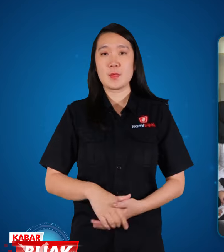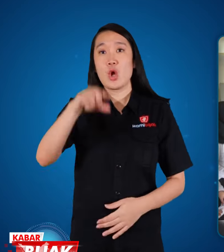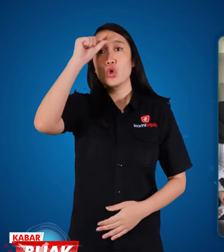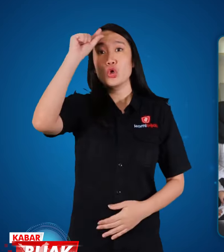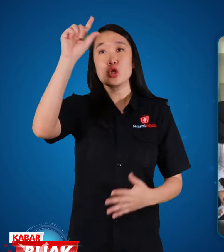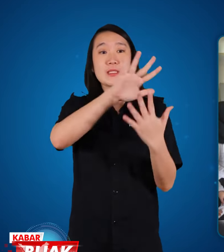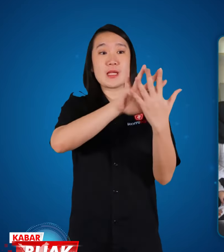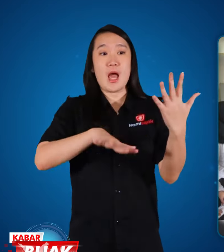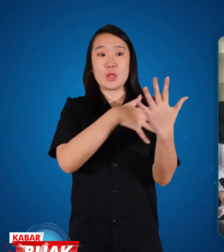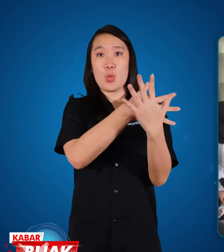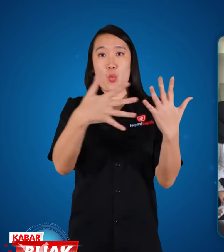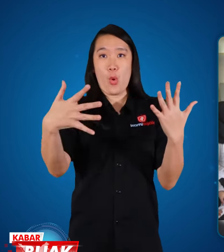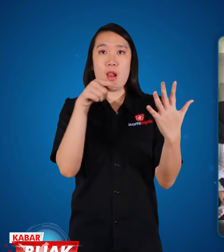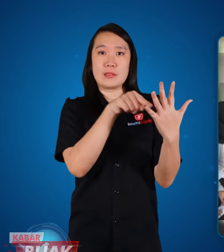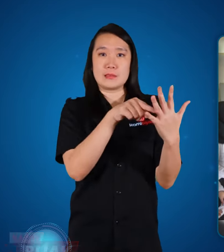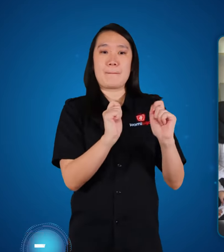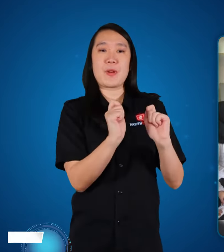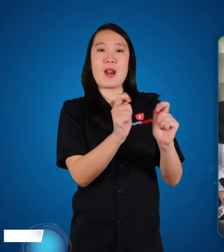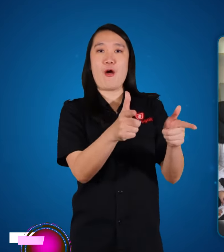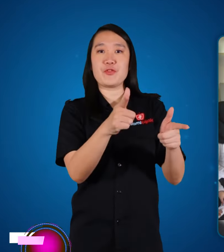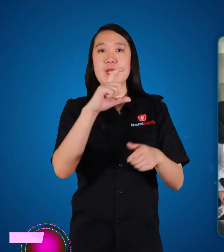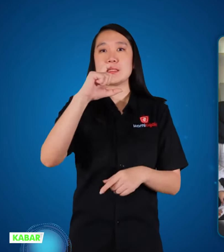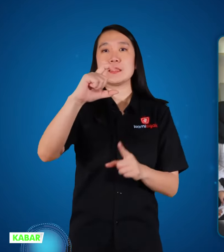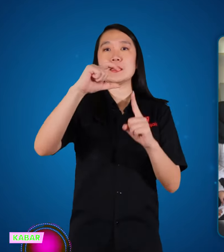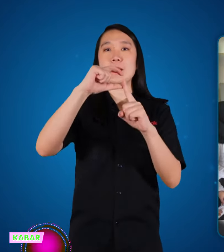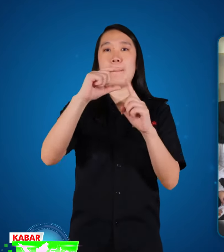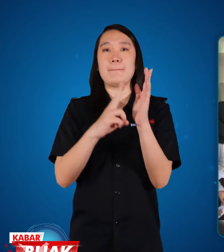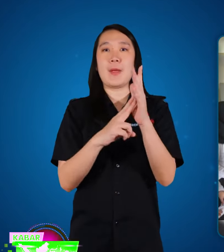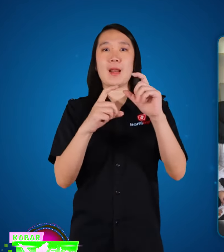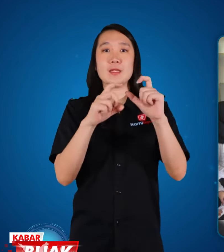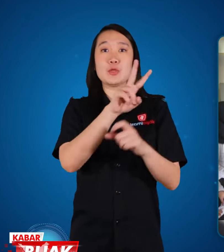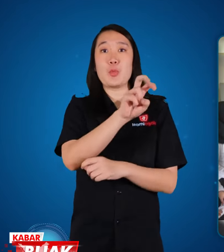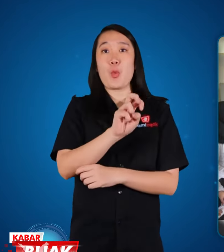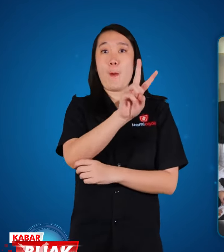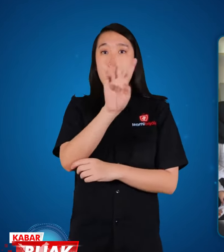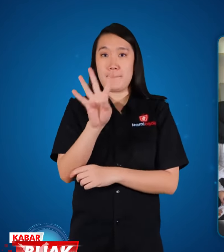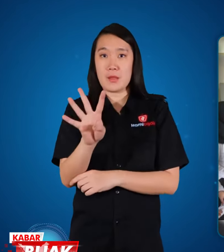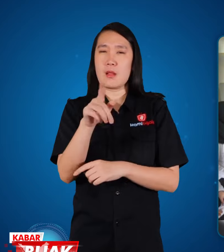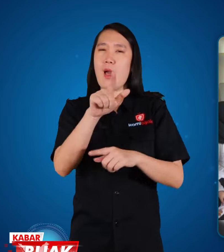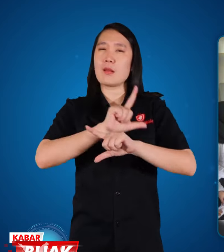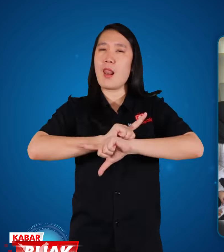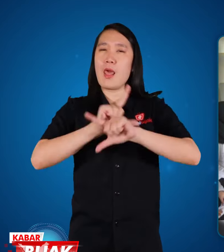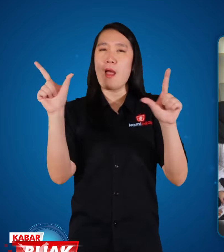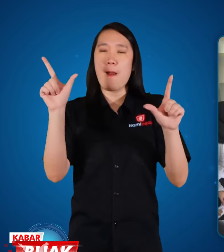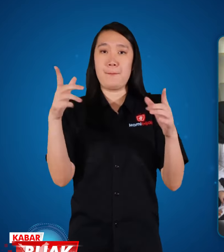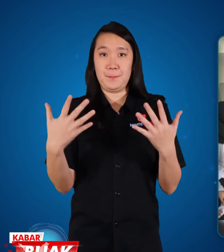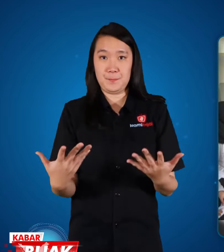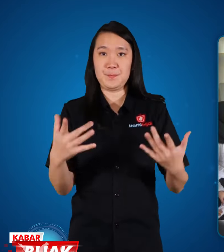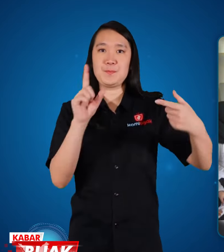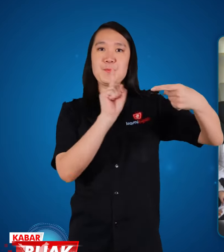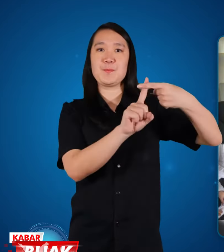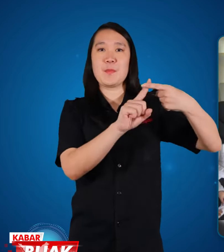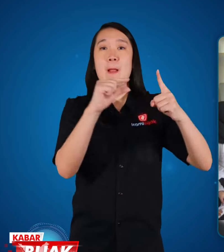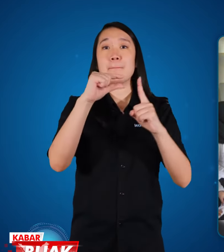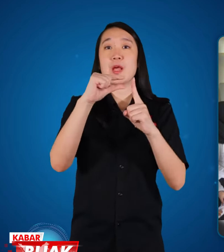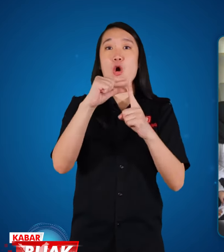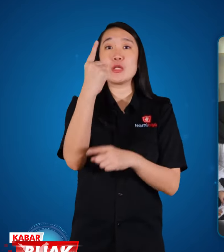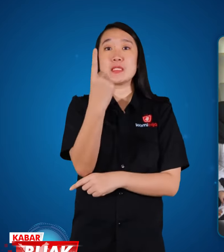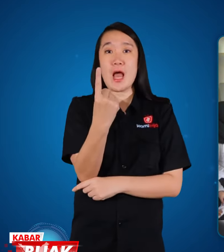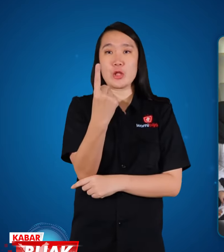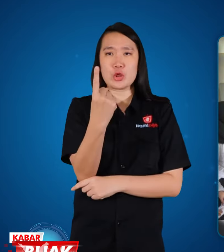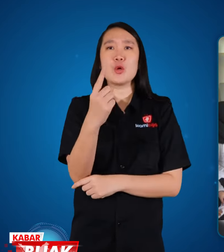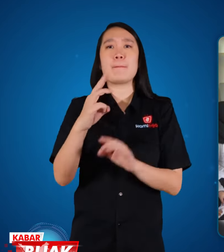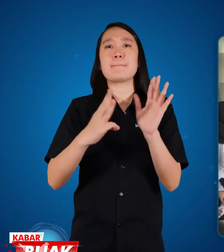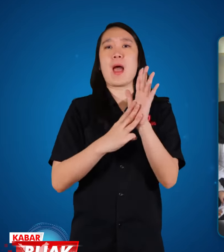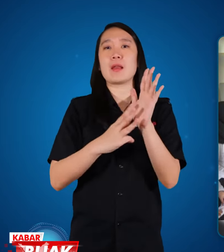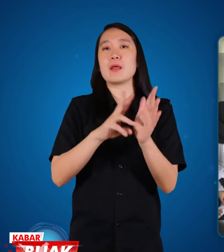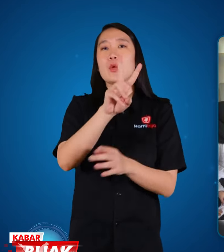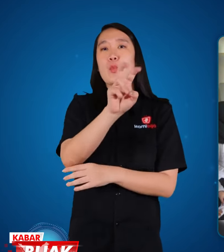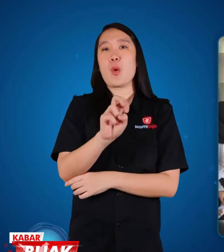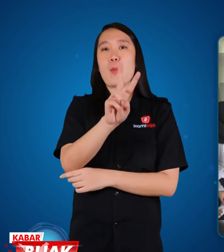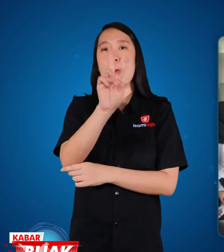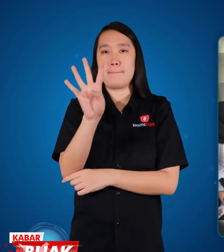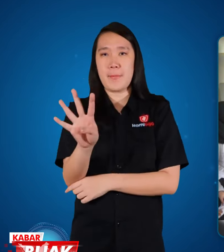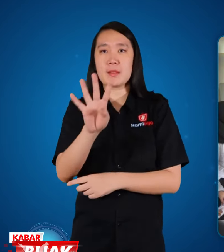Untuk jadwal lengkap pendaftaran CPNS 2024: Periode I : Maret 2024